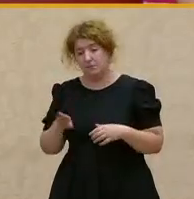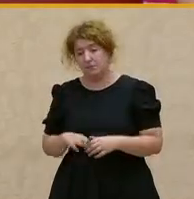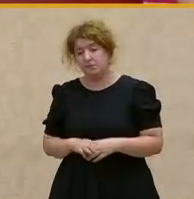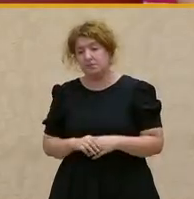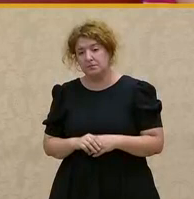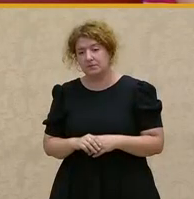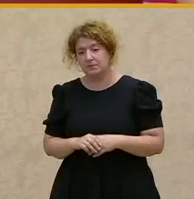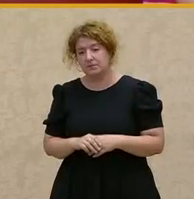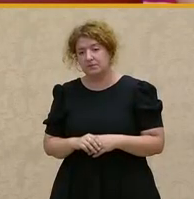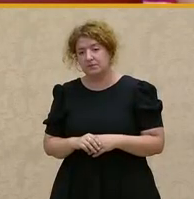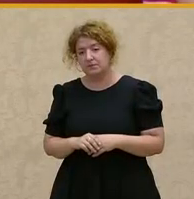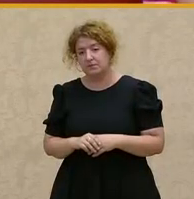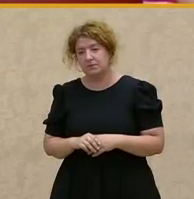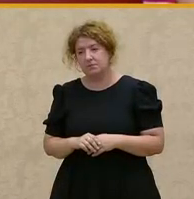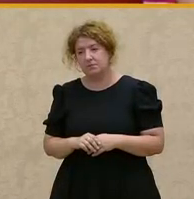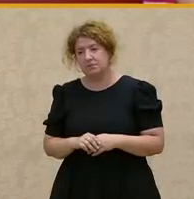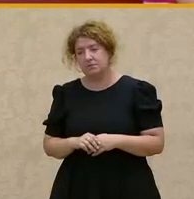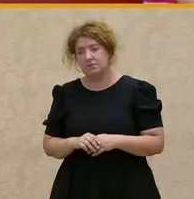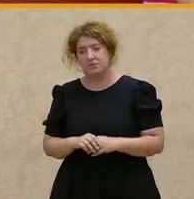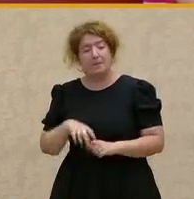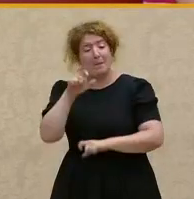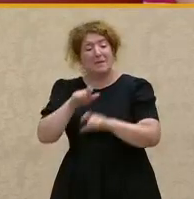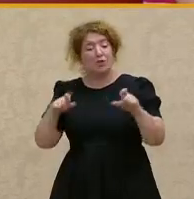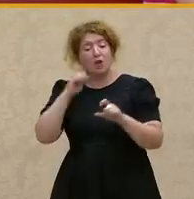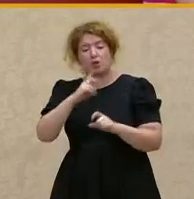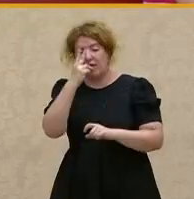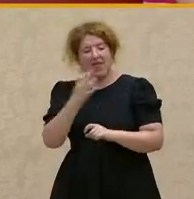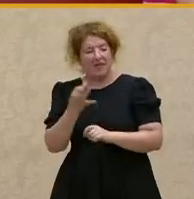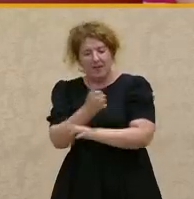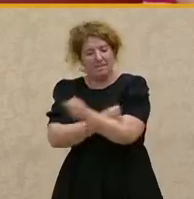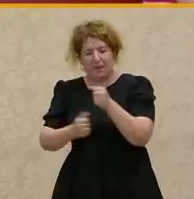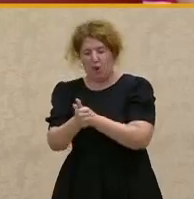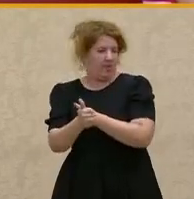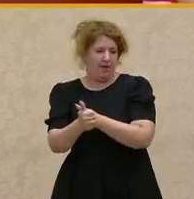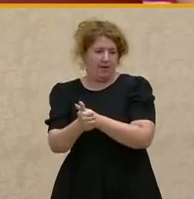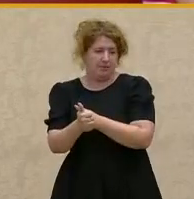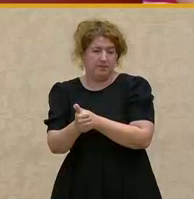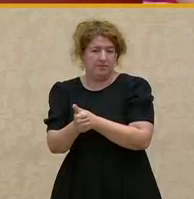poner a las personas sordociegas en el centro de las políticas para mejorar su calidad de vida